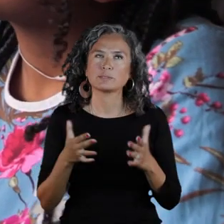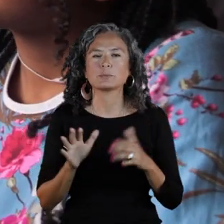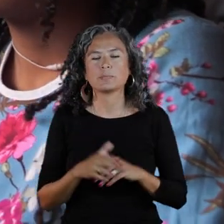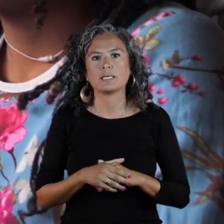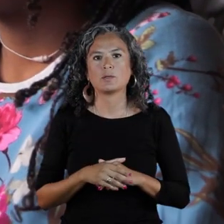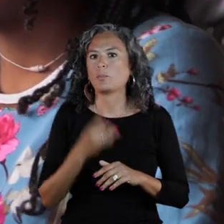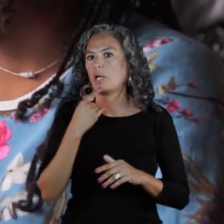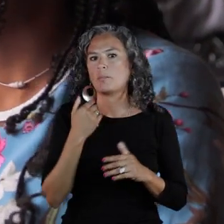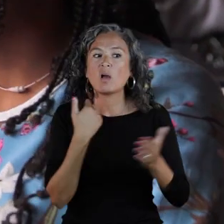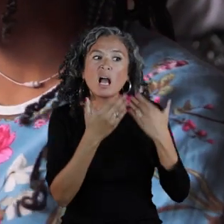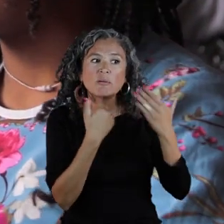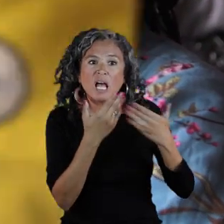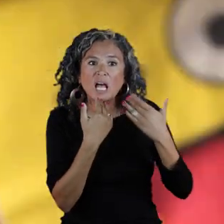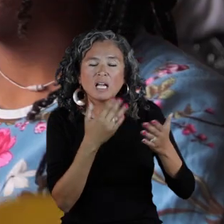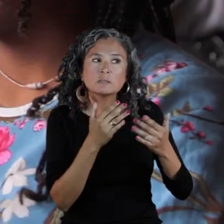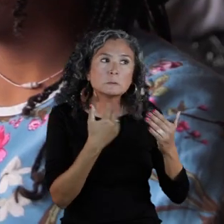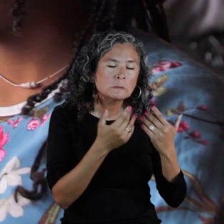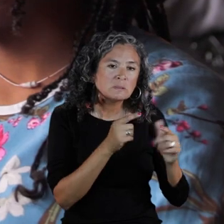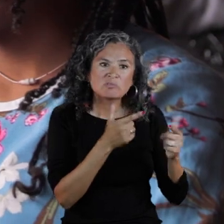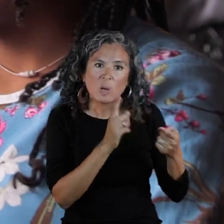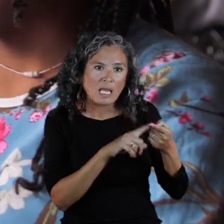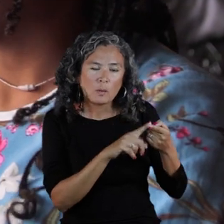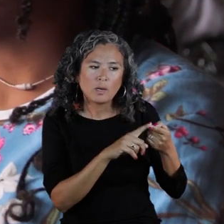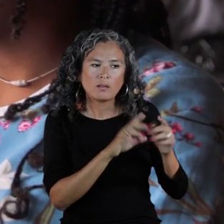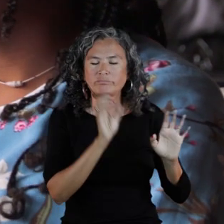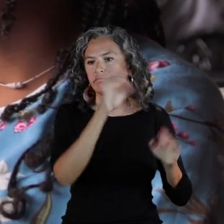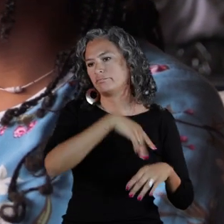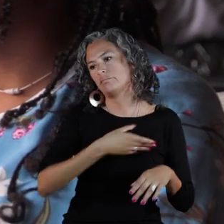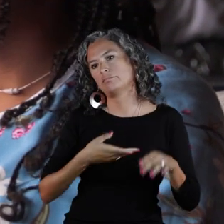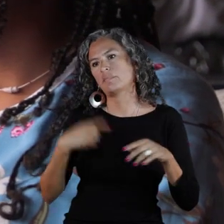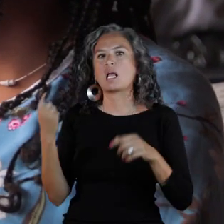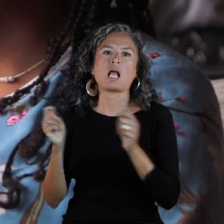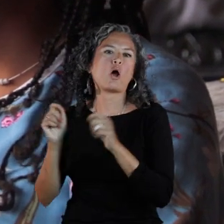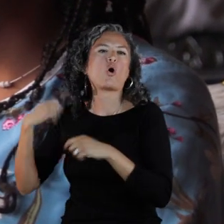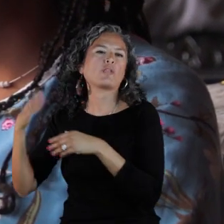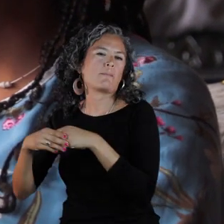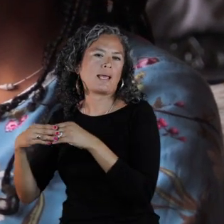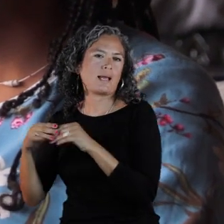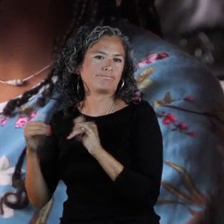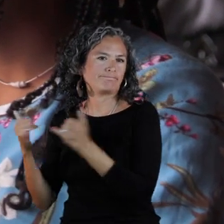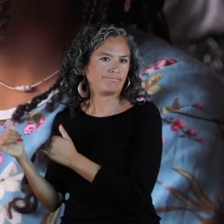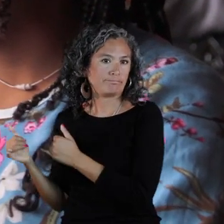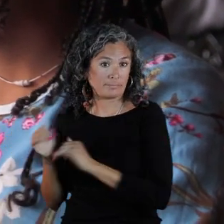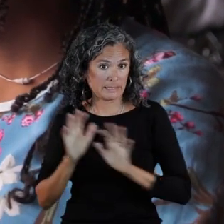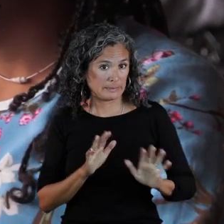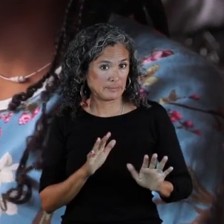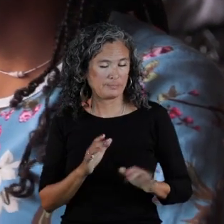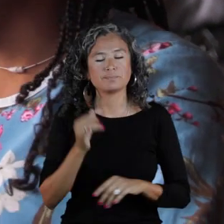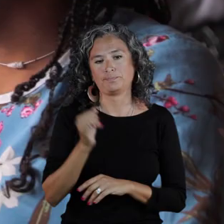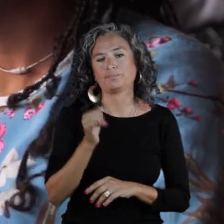Mas o menos, si ves que no sirve mucho, te vas y jugas con otros niños.